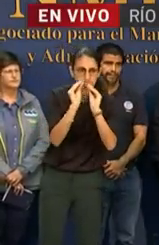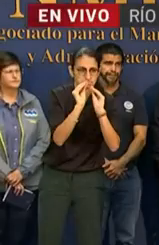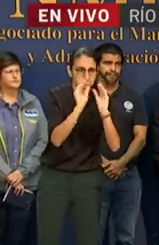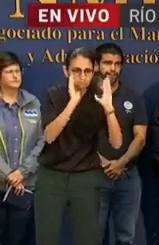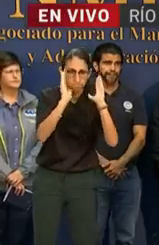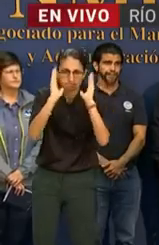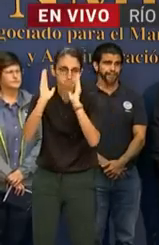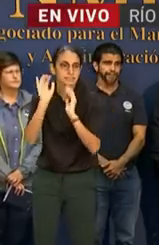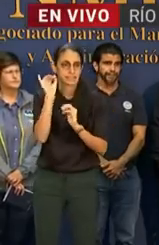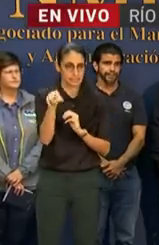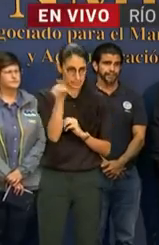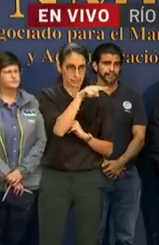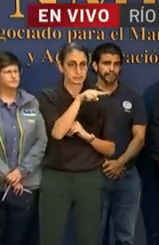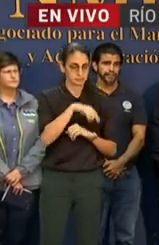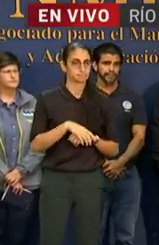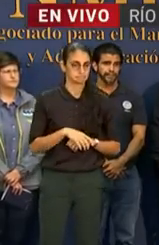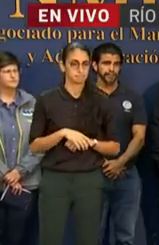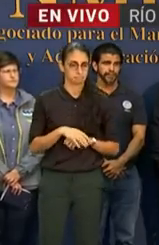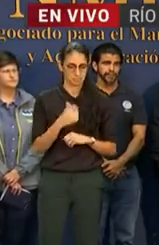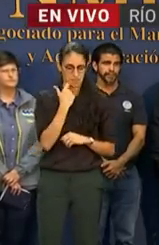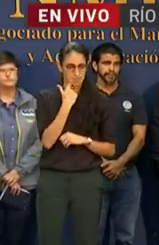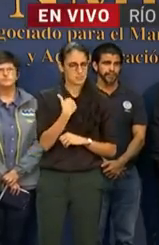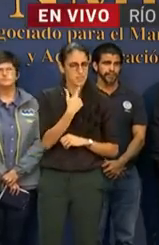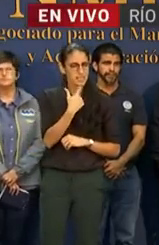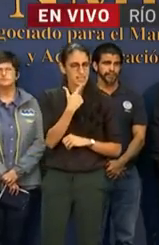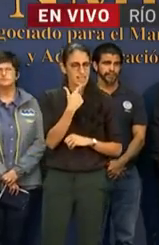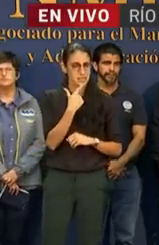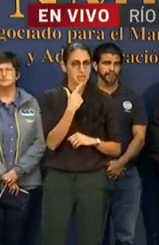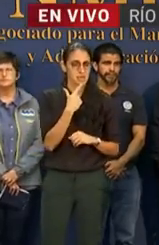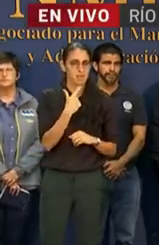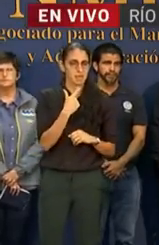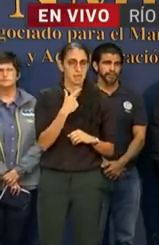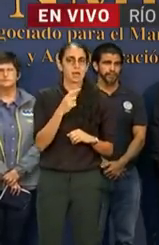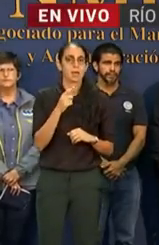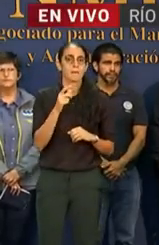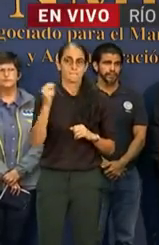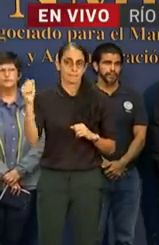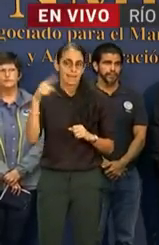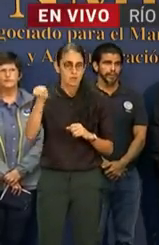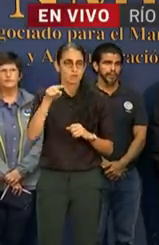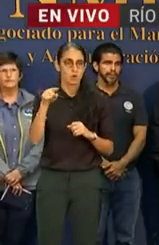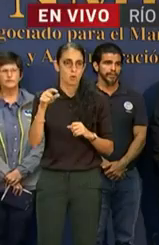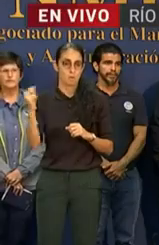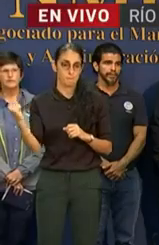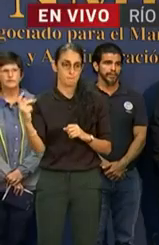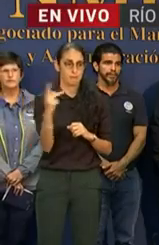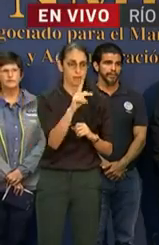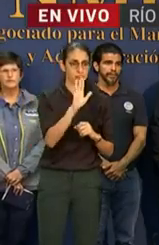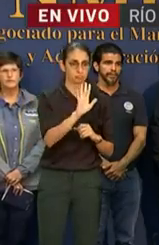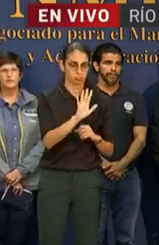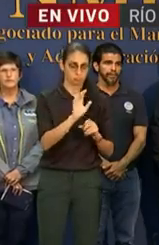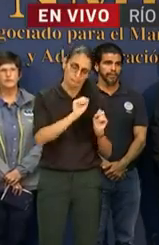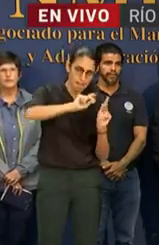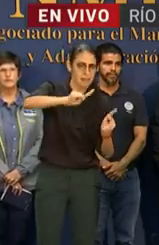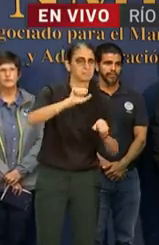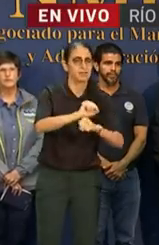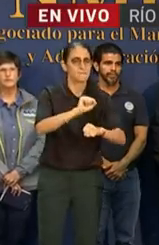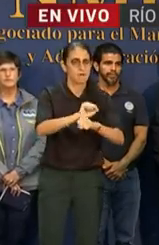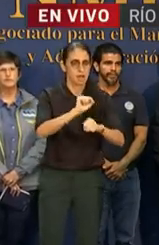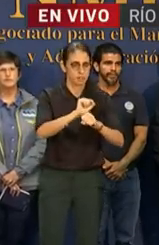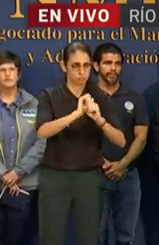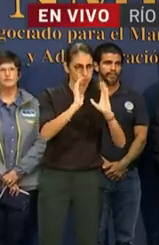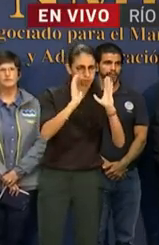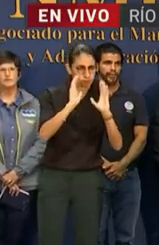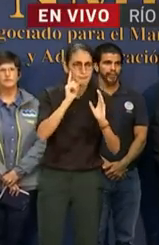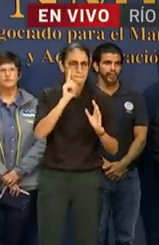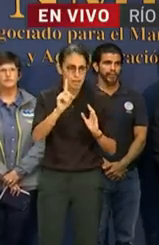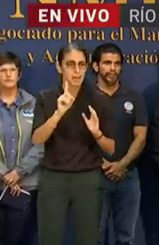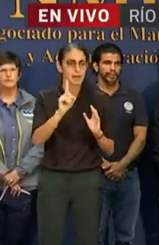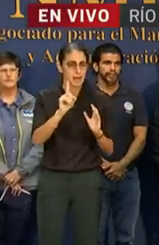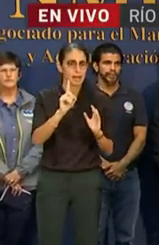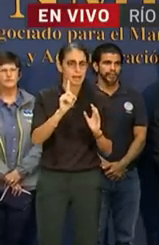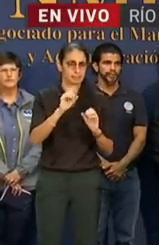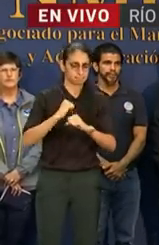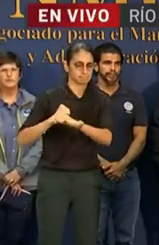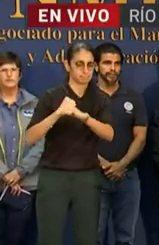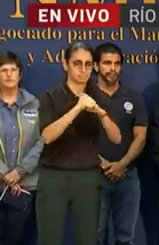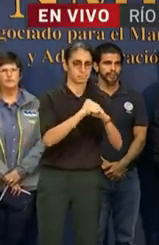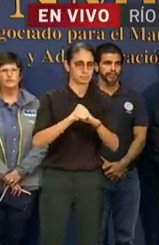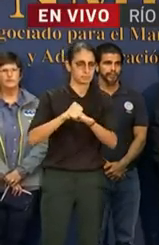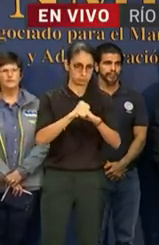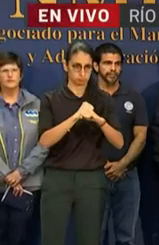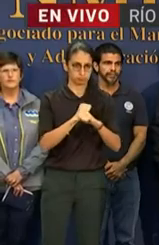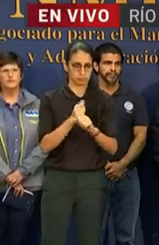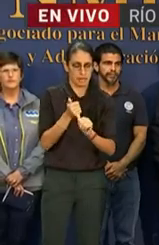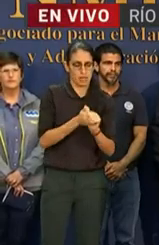ENERGÍA ELÉCTRICA, HABLAMOS DEL